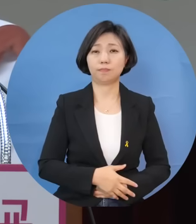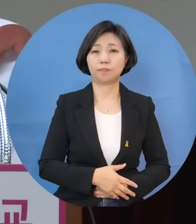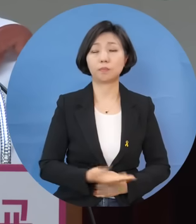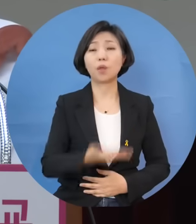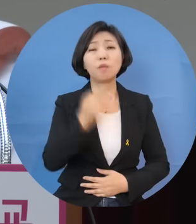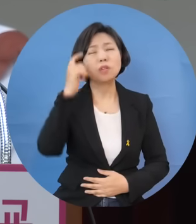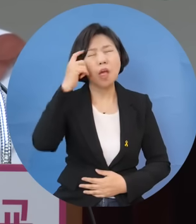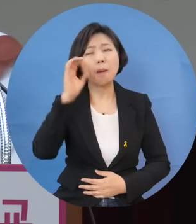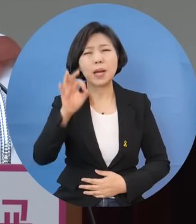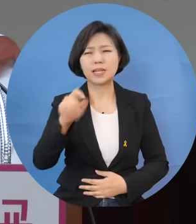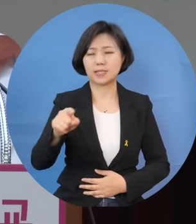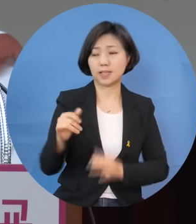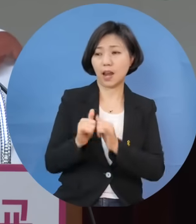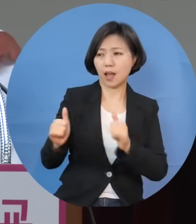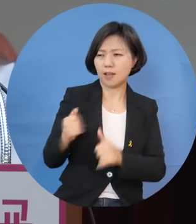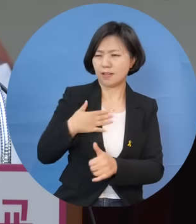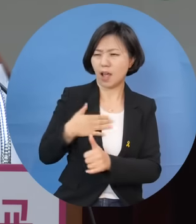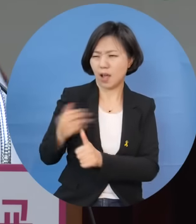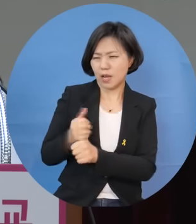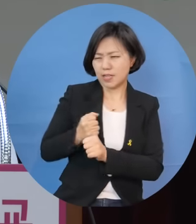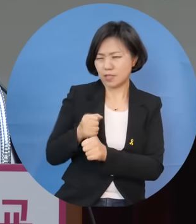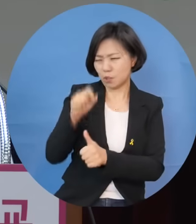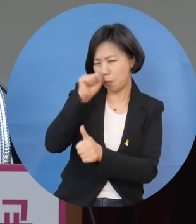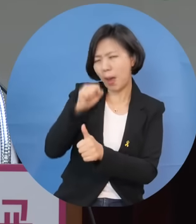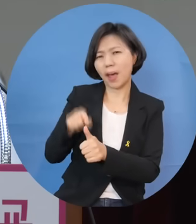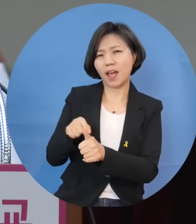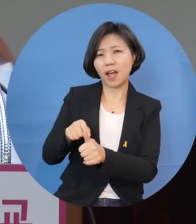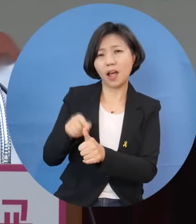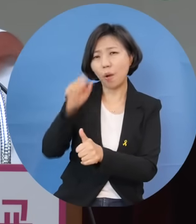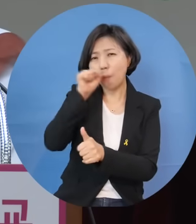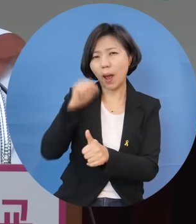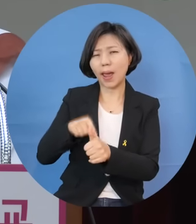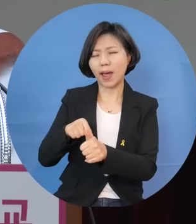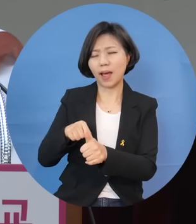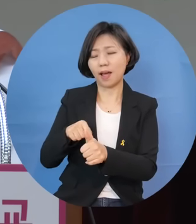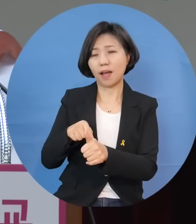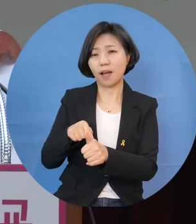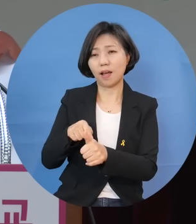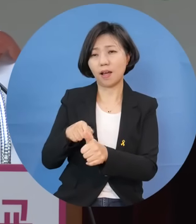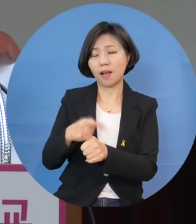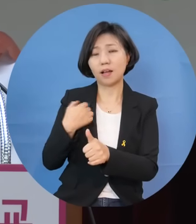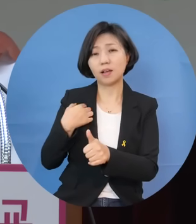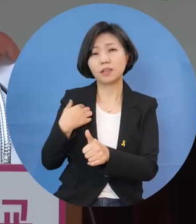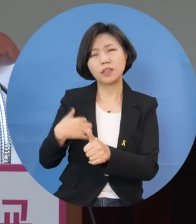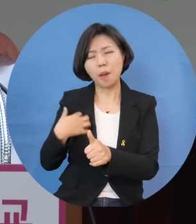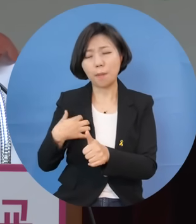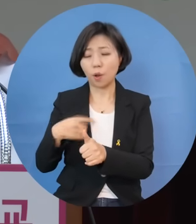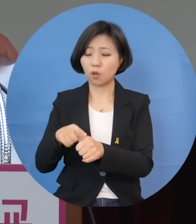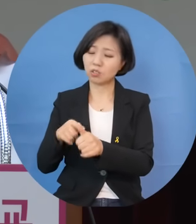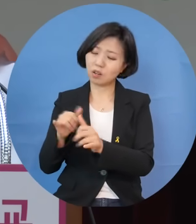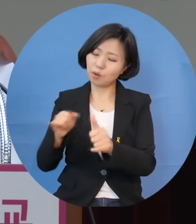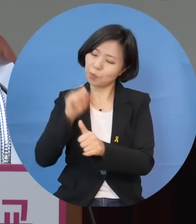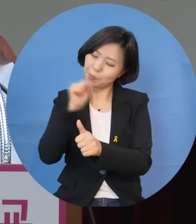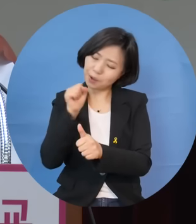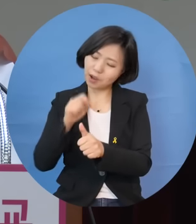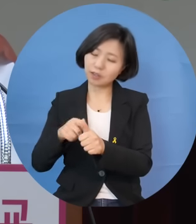"이건 내 사람이다. 나 이 사람 좋아해" 이 때 즐거워요, 안 즐거워요? 좋아하니까 즐겁죠? 그러다가